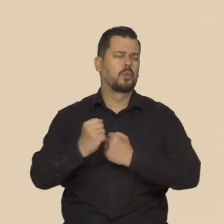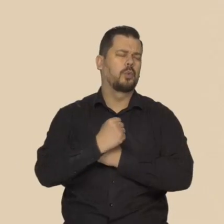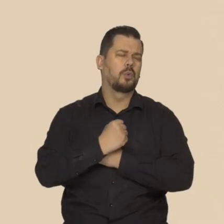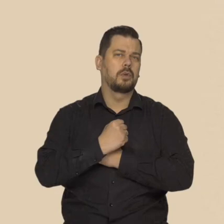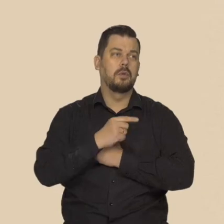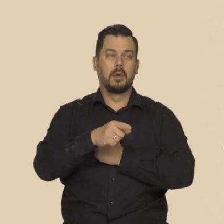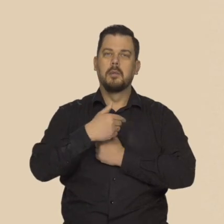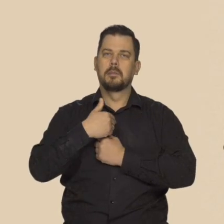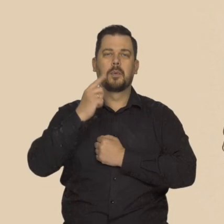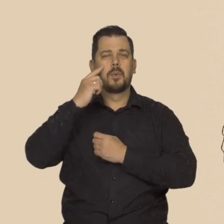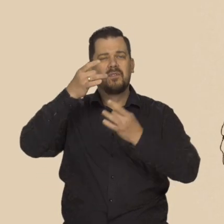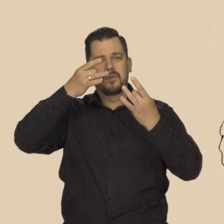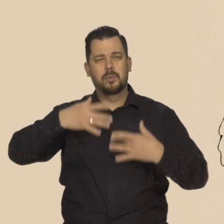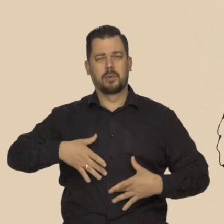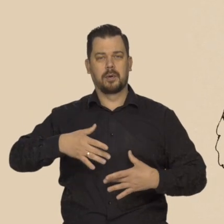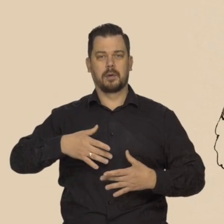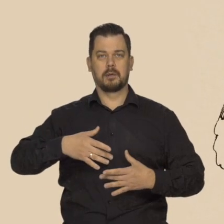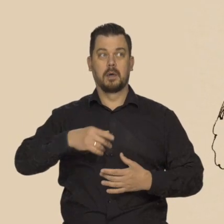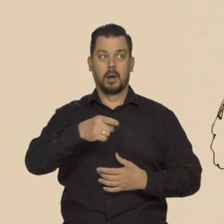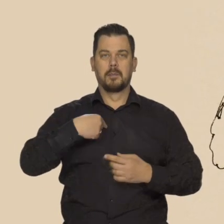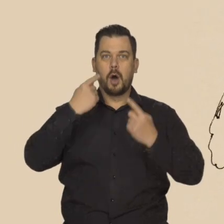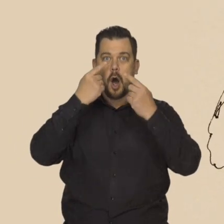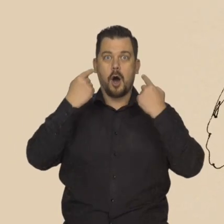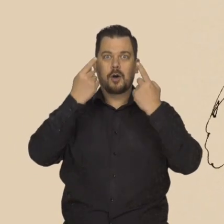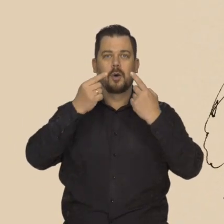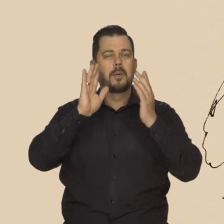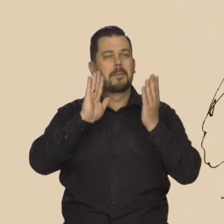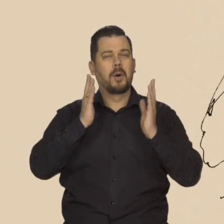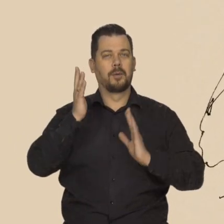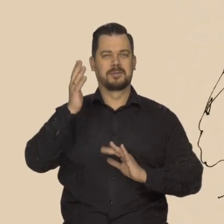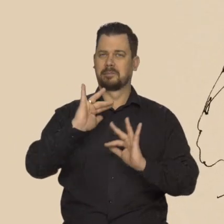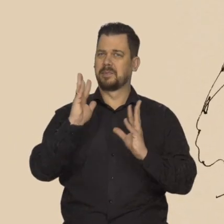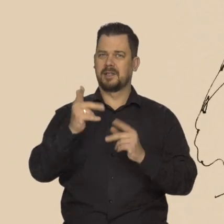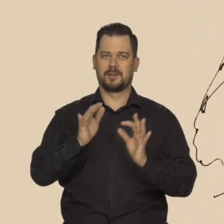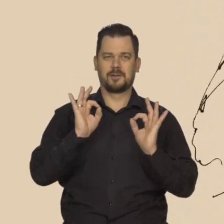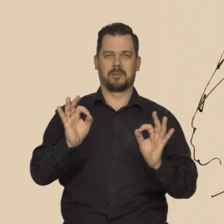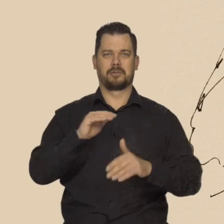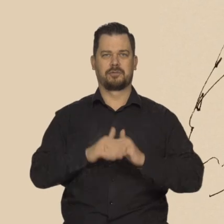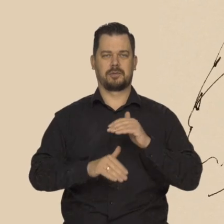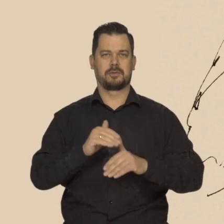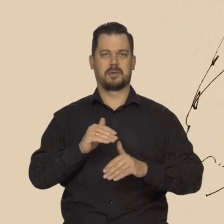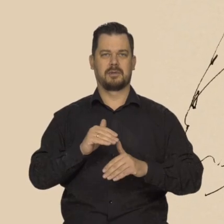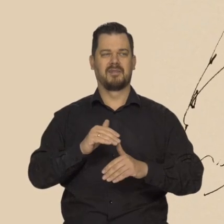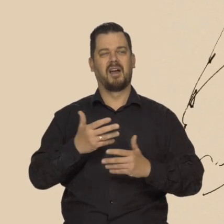Tuliła go do siebie i zalewała mu główkę łzami. Jej wielkie oczy lśniły ogienkami dobroci i szczęścia.